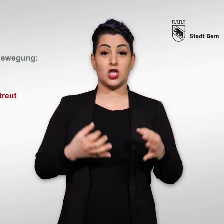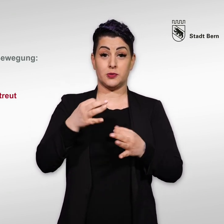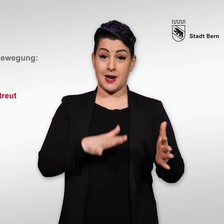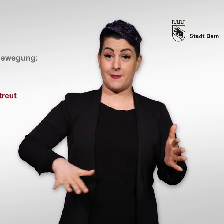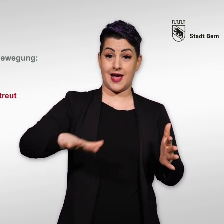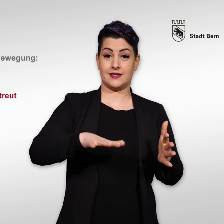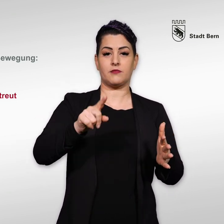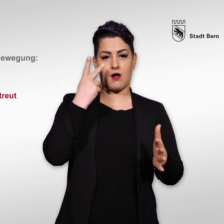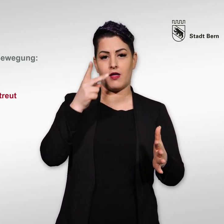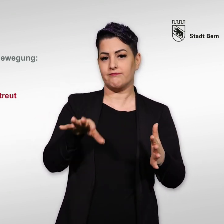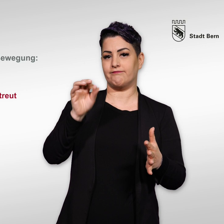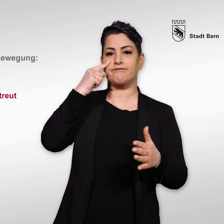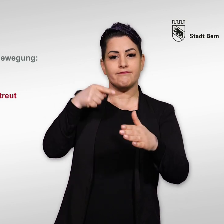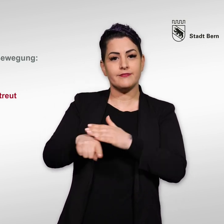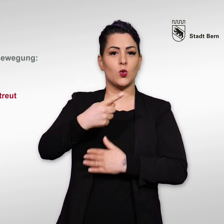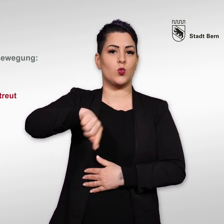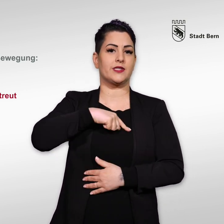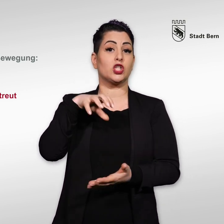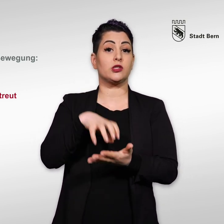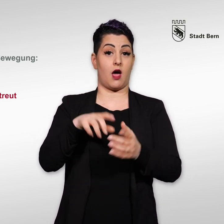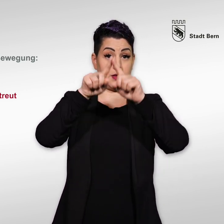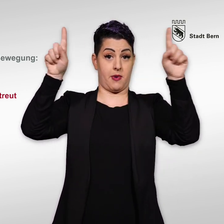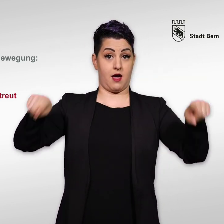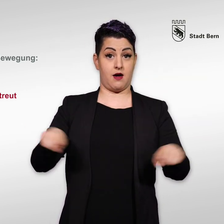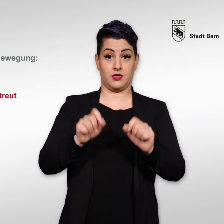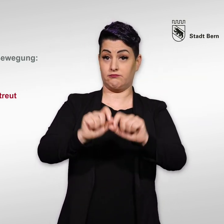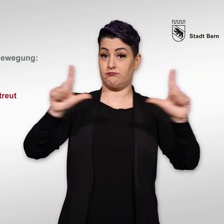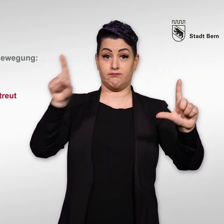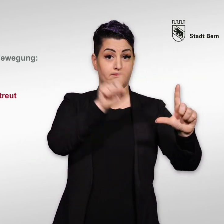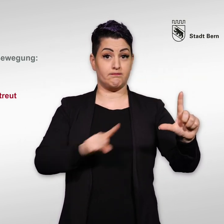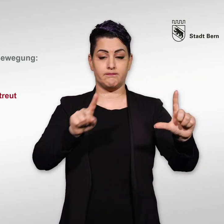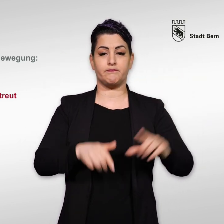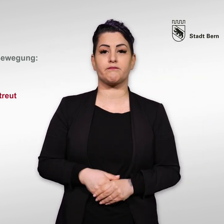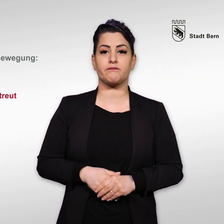Sie finden die Spielplätze auf unserem Stadtplan.